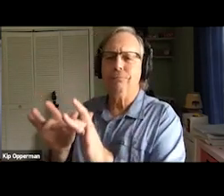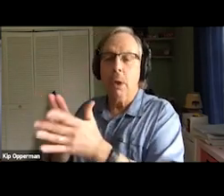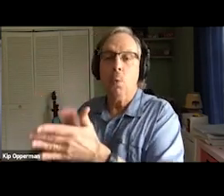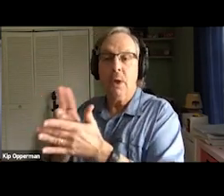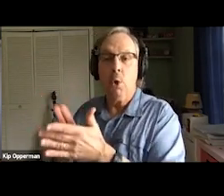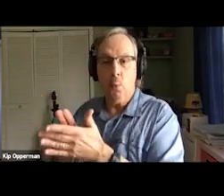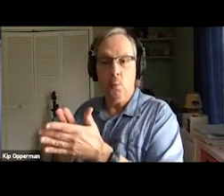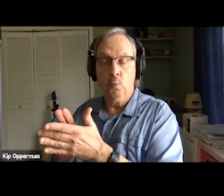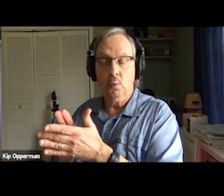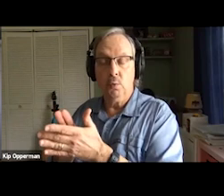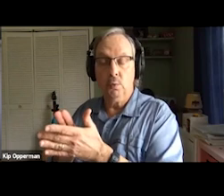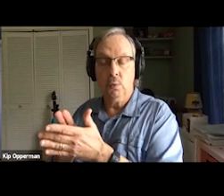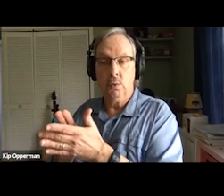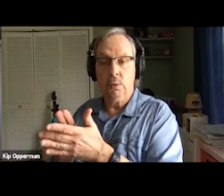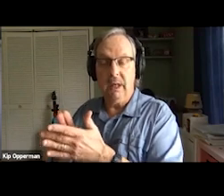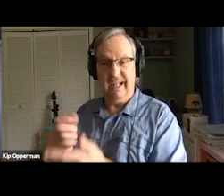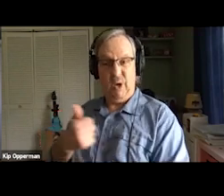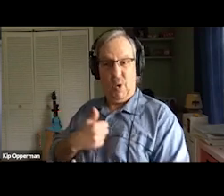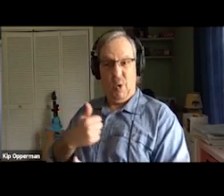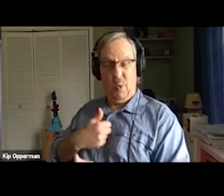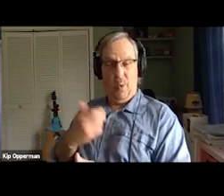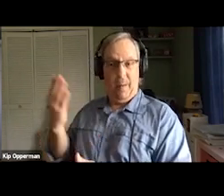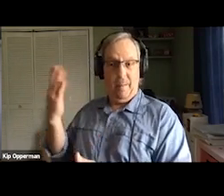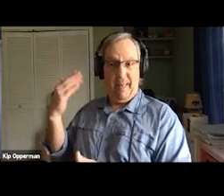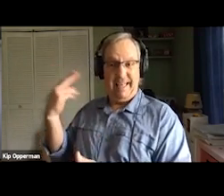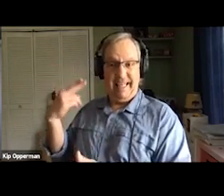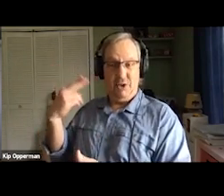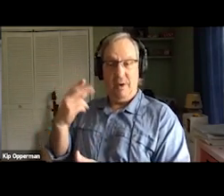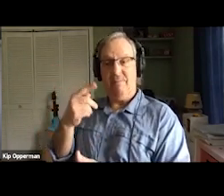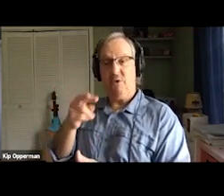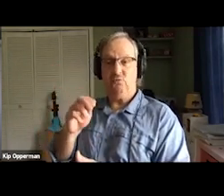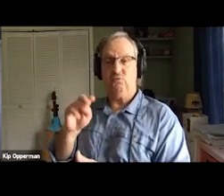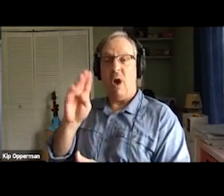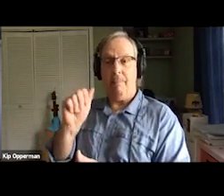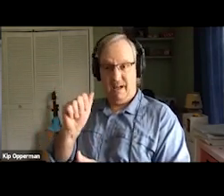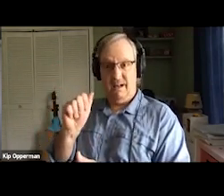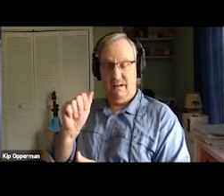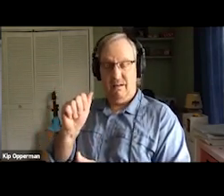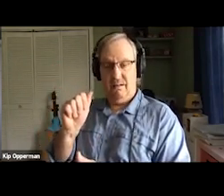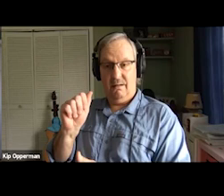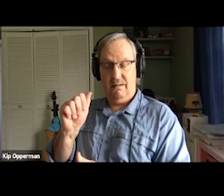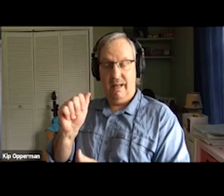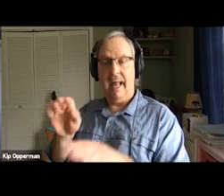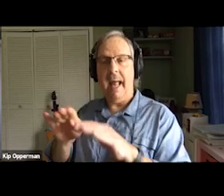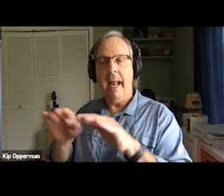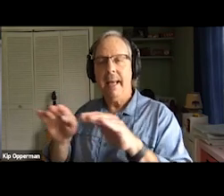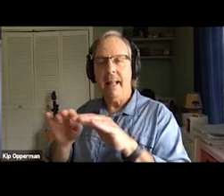Y si tenemos nuestra propia historia pasada de trauma y el nivel o el alcance de esa resolución